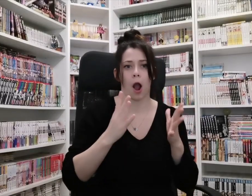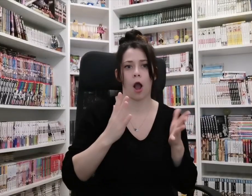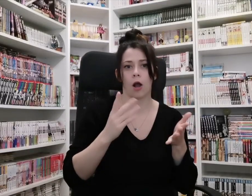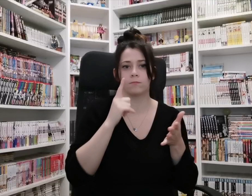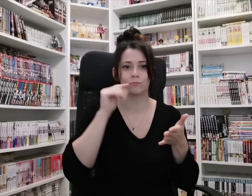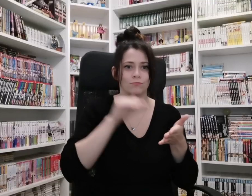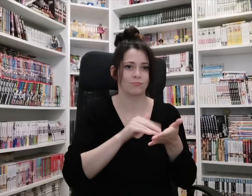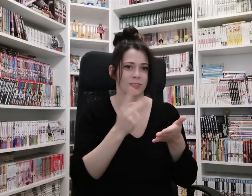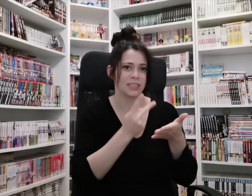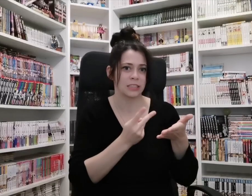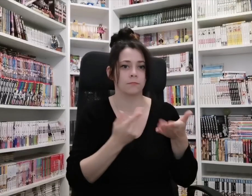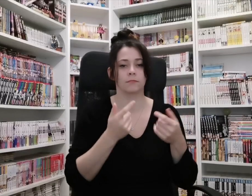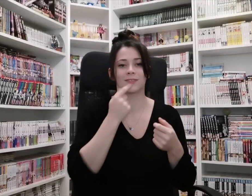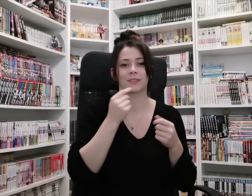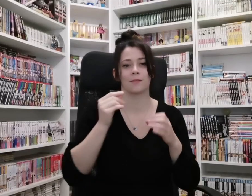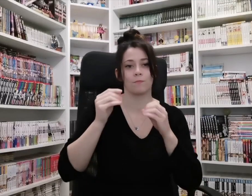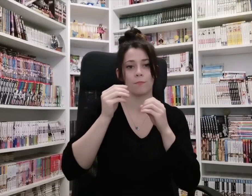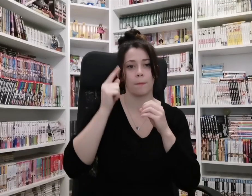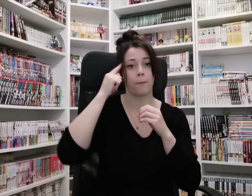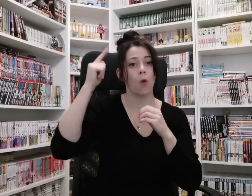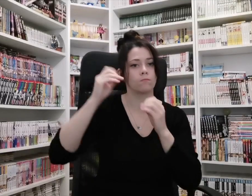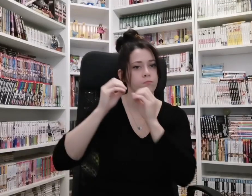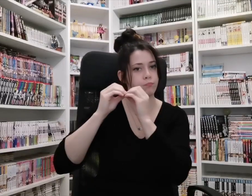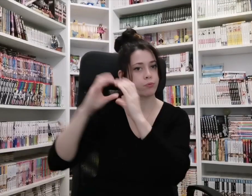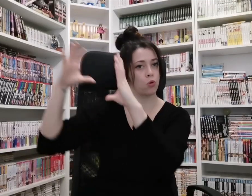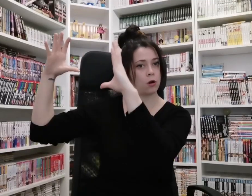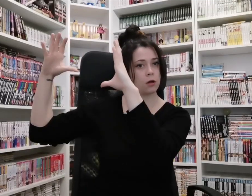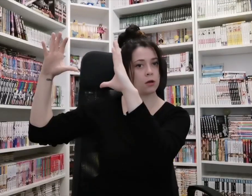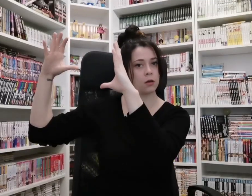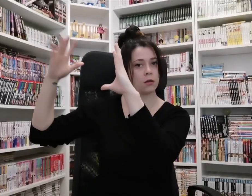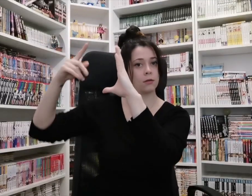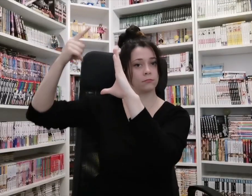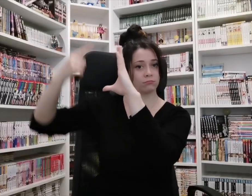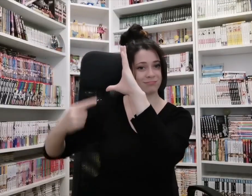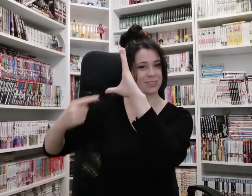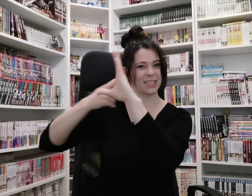Quand elle lit sur les lèvres… dans les bulles, les textes…